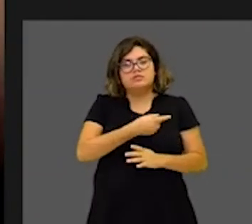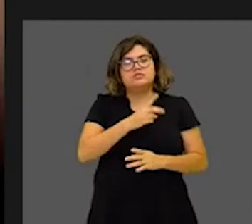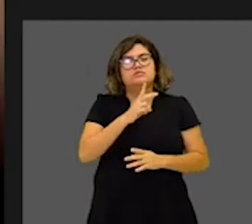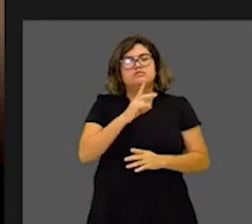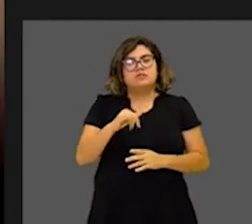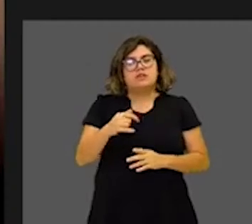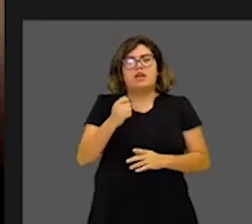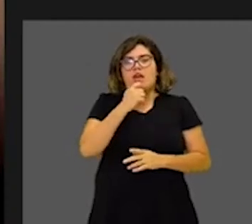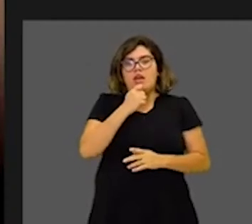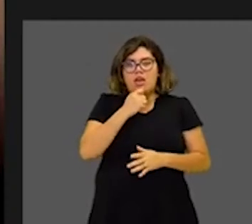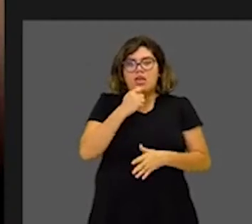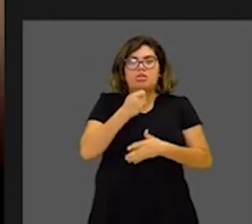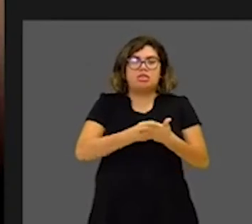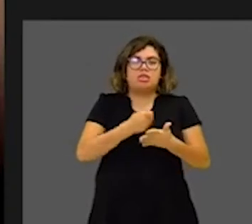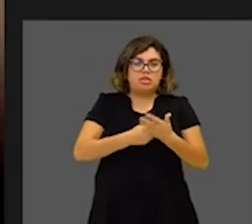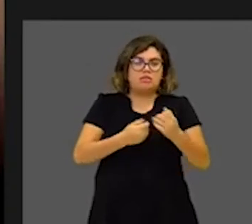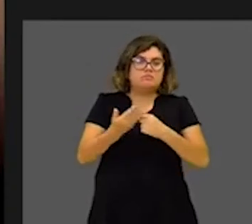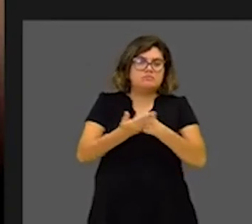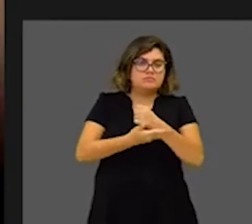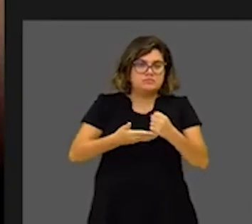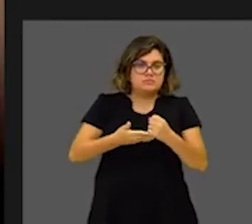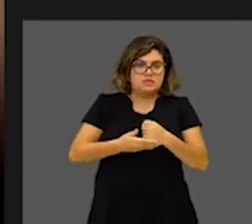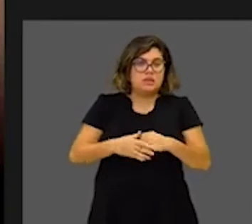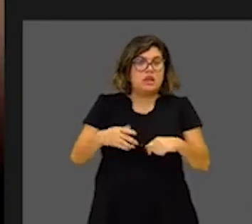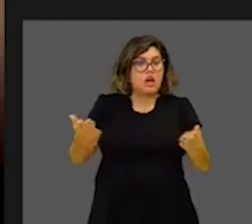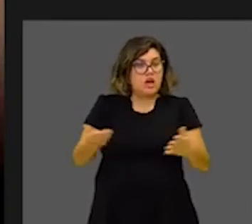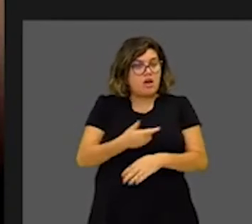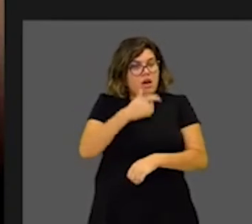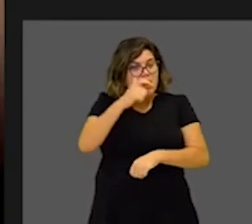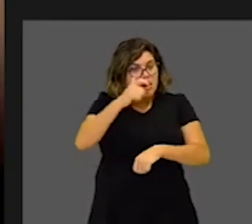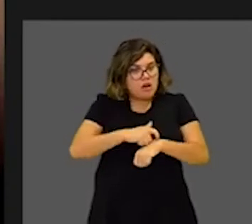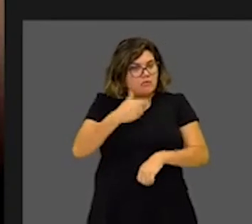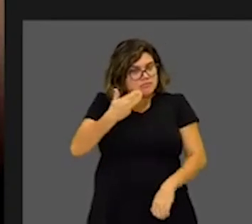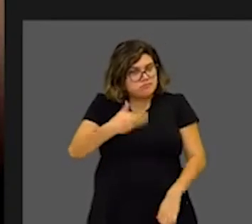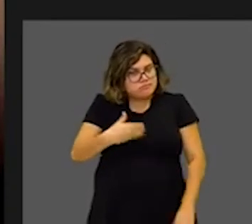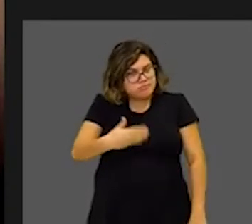insistindo no básico é a hora da gente seguir adiante porque não financiamento falei com ela